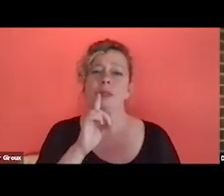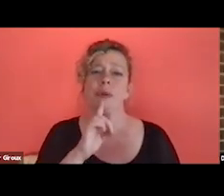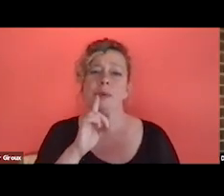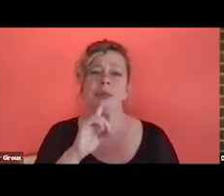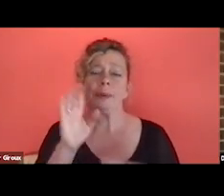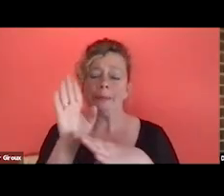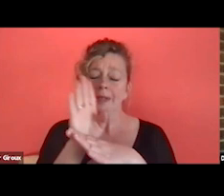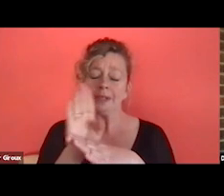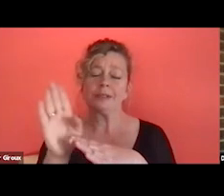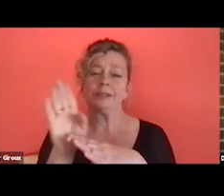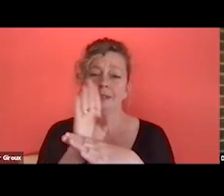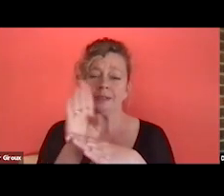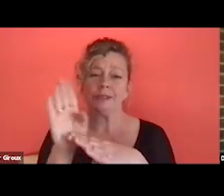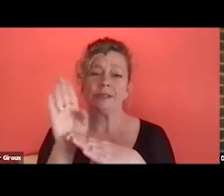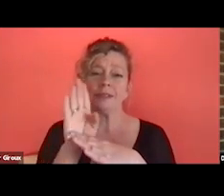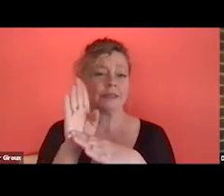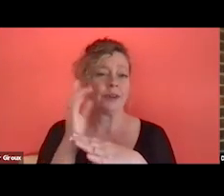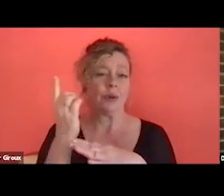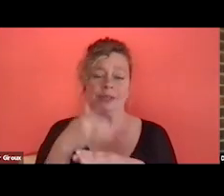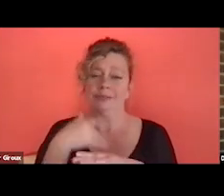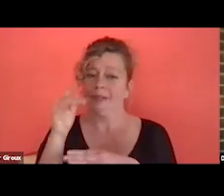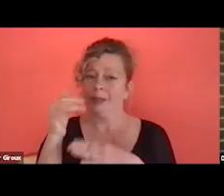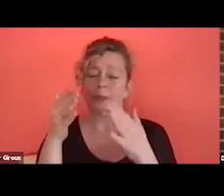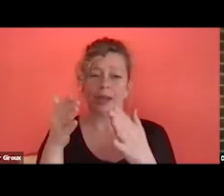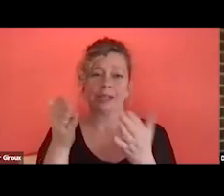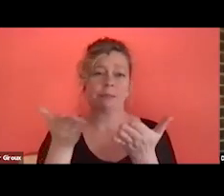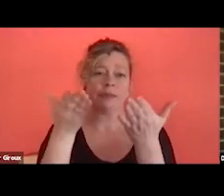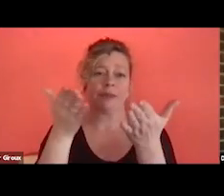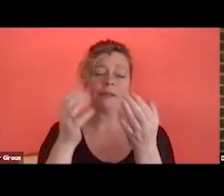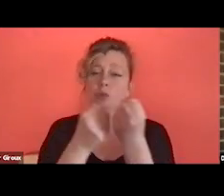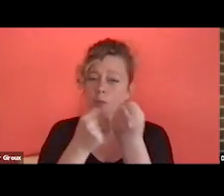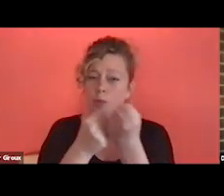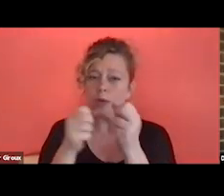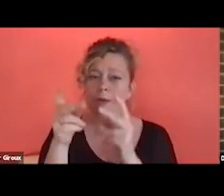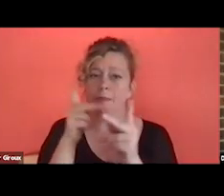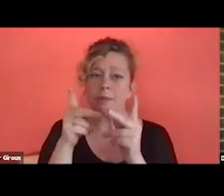Siempre me sentí así como proveedor de apoyo a las personas sin hogar.